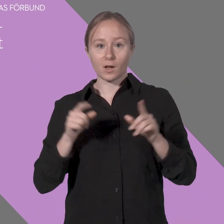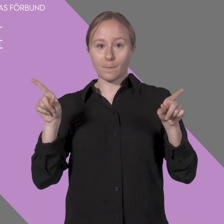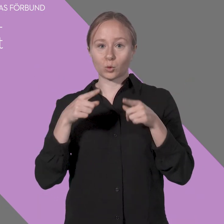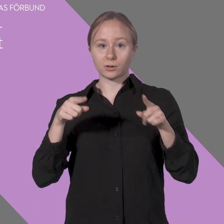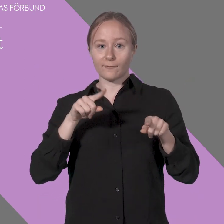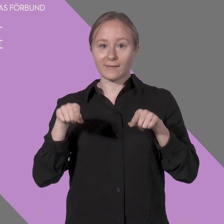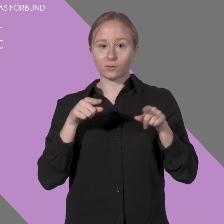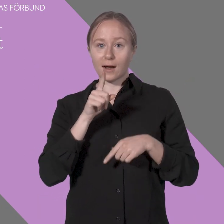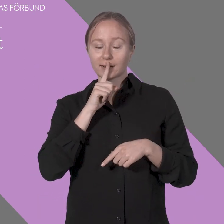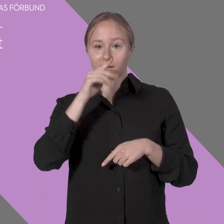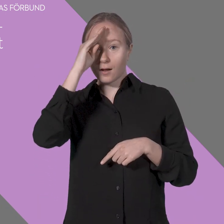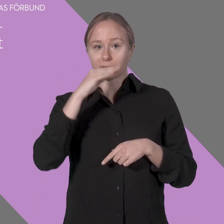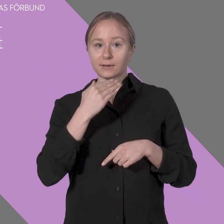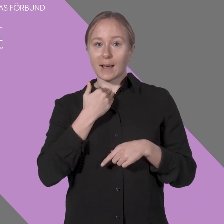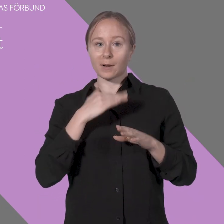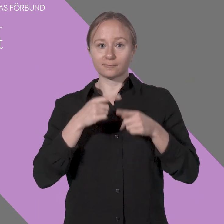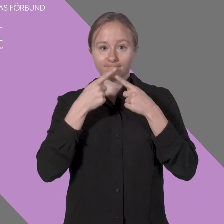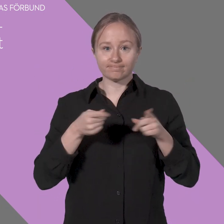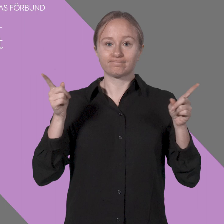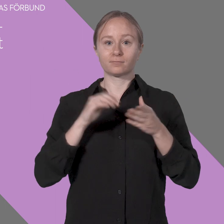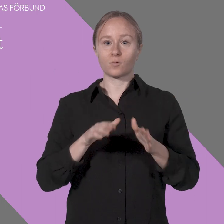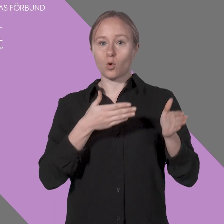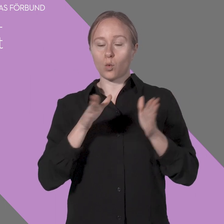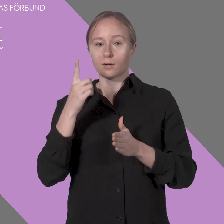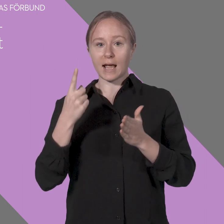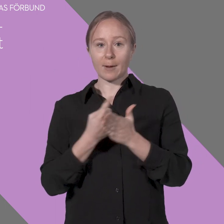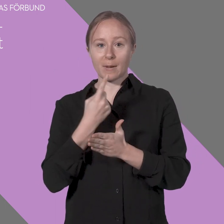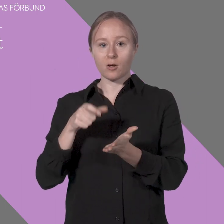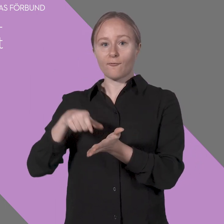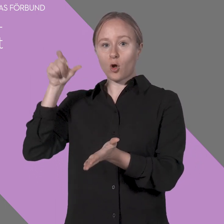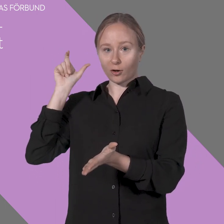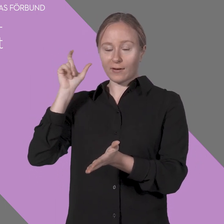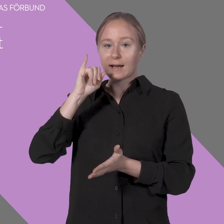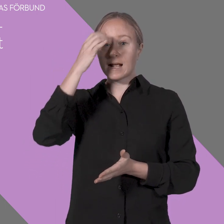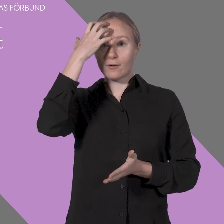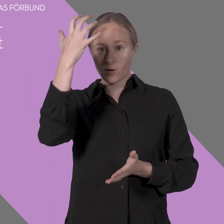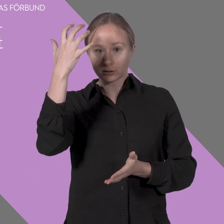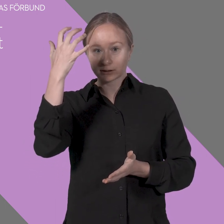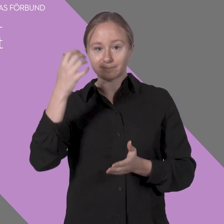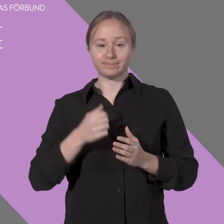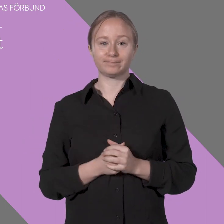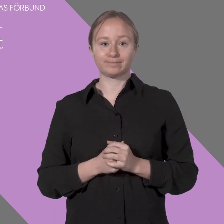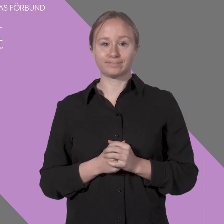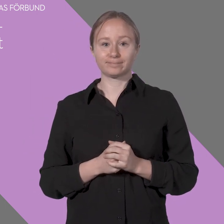Musikvideon Hiljaisen kansan äänet släpptes på ett evenemang - som ordnades i Helsingfors förra veckan.